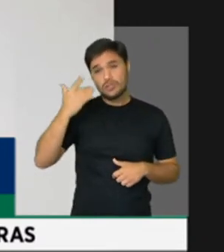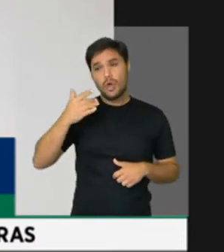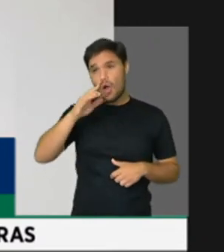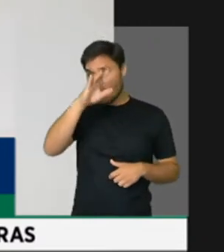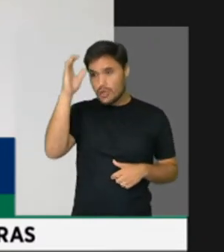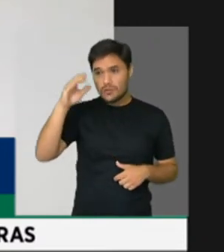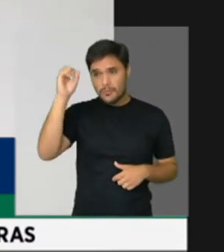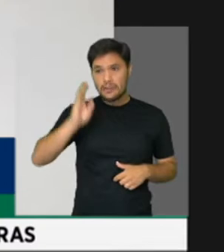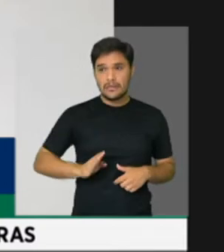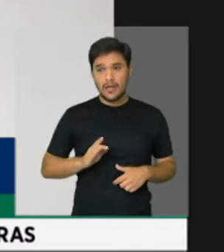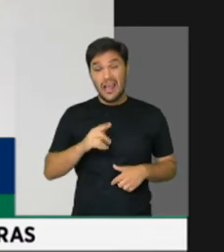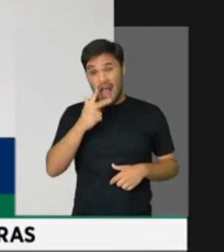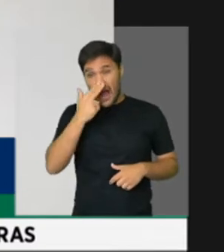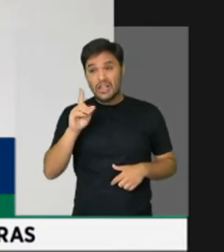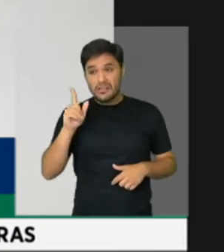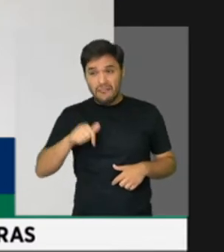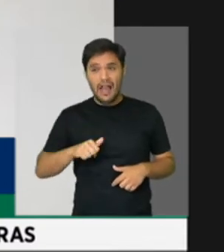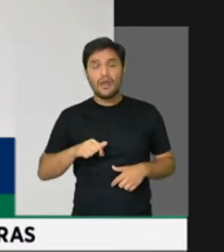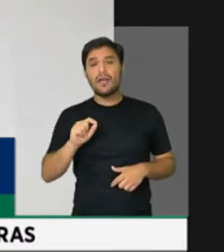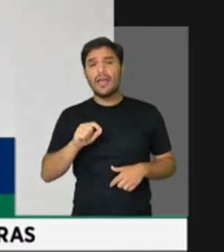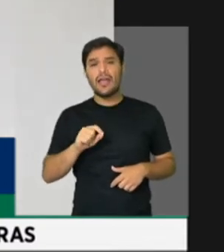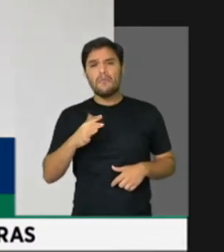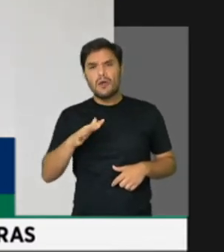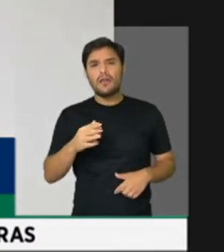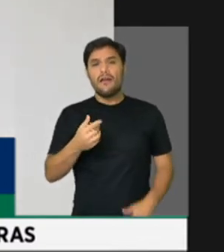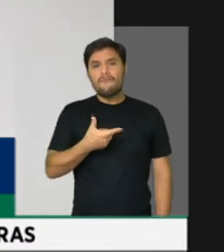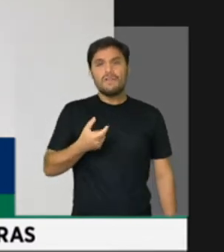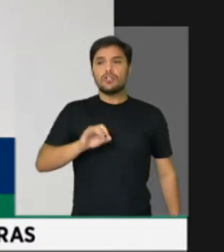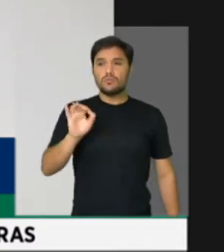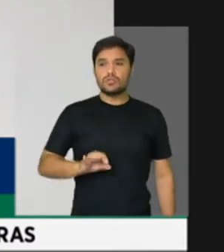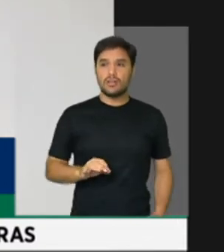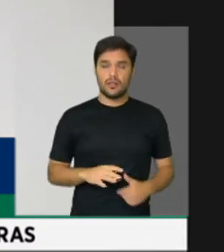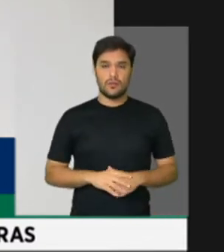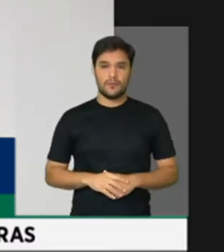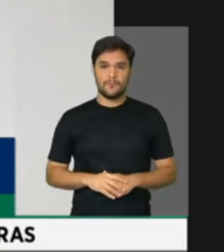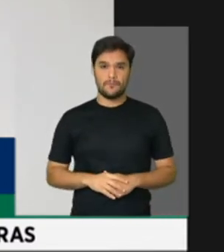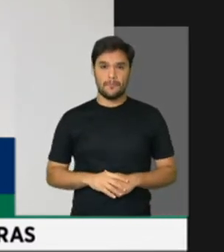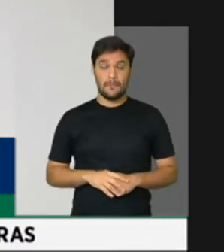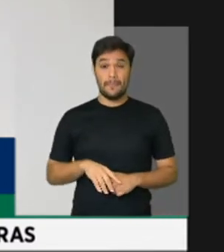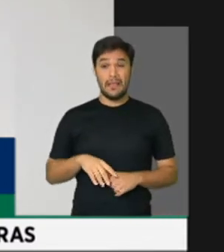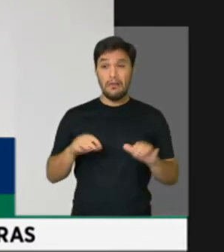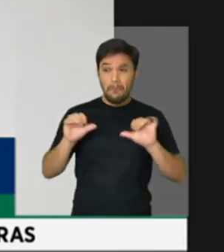ESCUSOS EM TENTAR LUCRAR COM AQUILO QUE É FUNDAMENTAL PRA GARANTIR A SOBERANIA DO NOSSO PAÍS E QUE JÁ FICOU